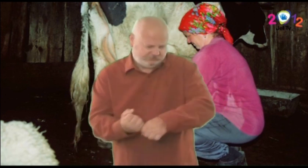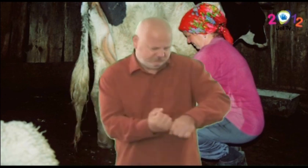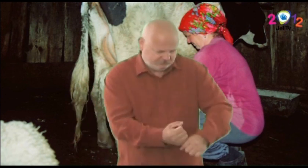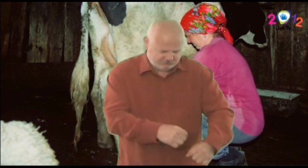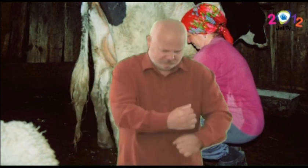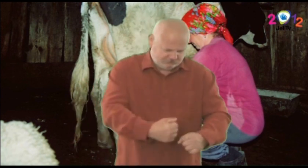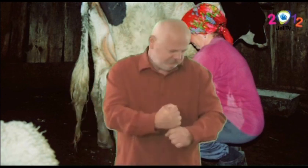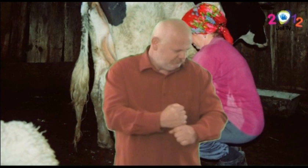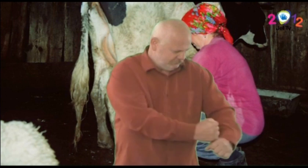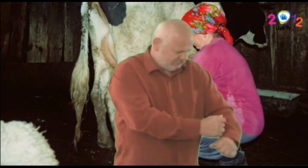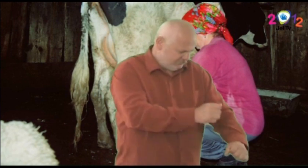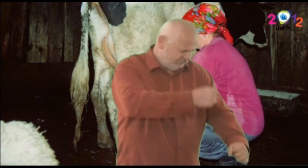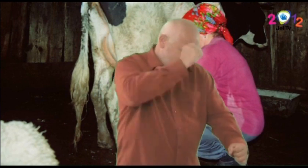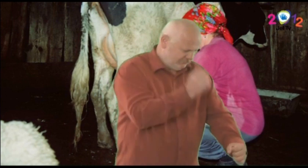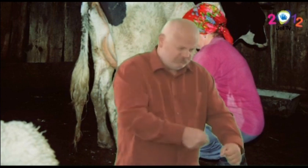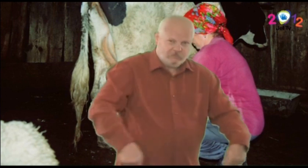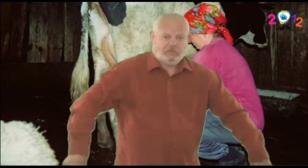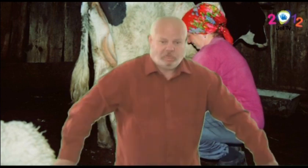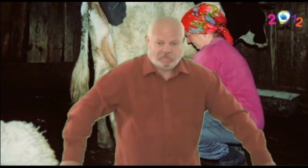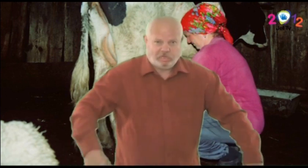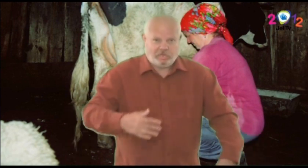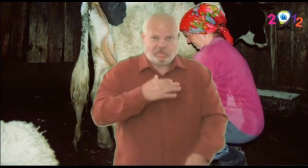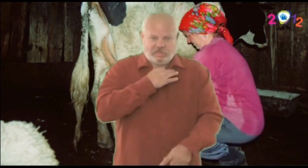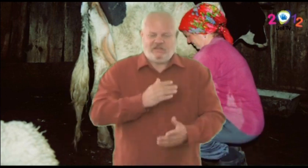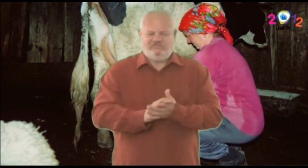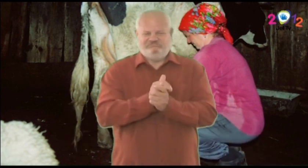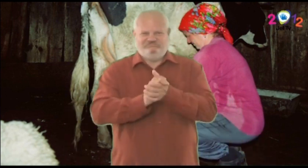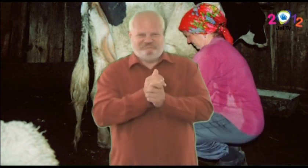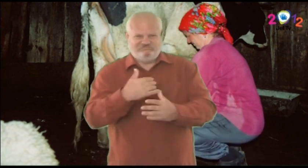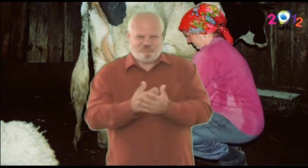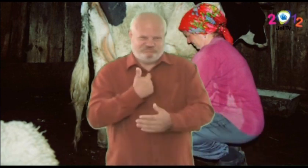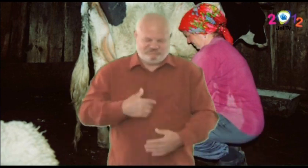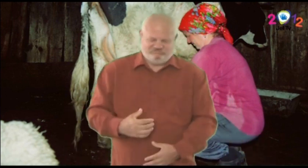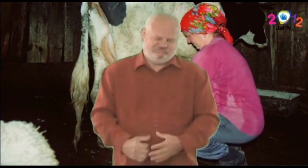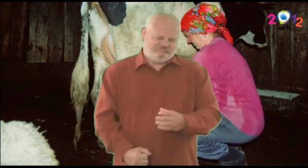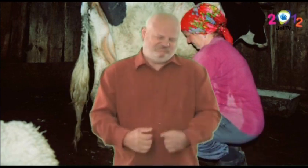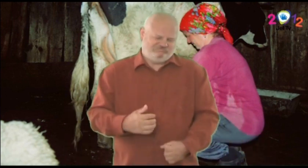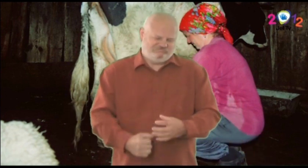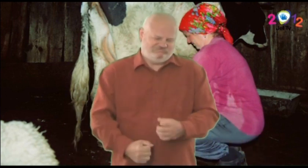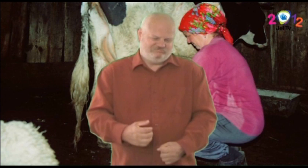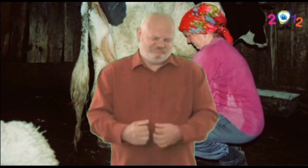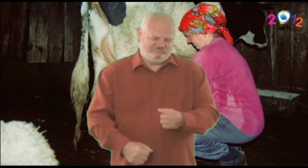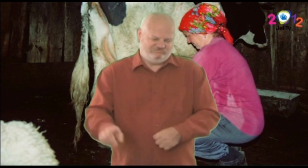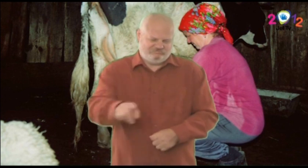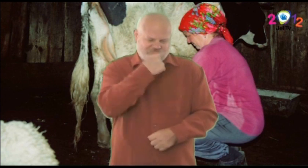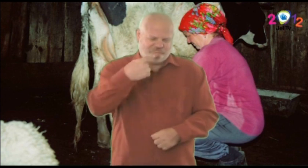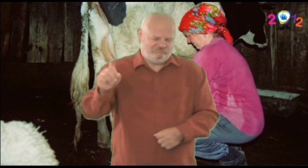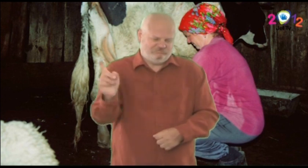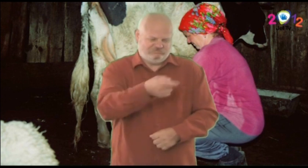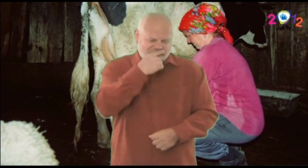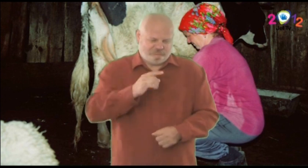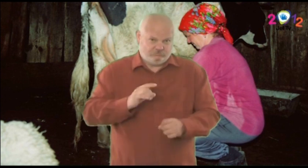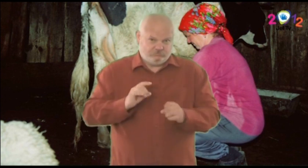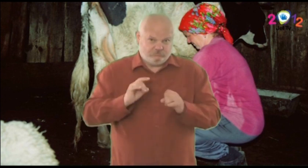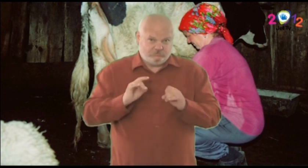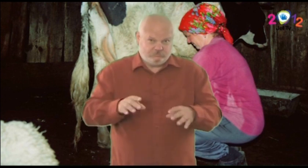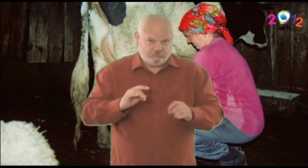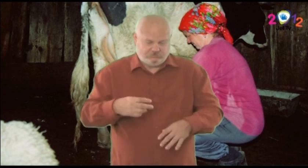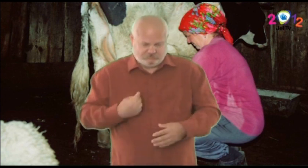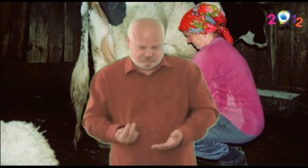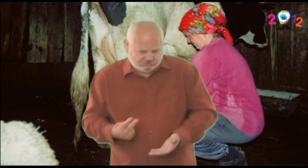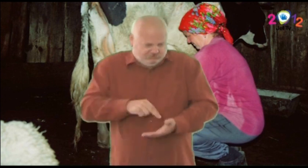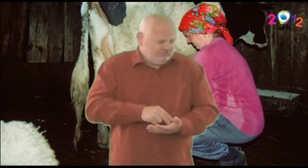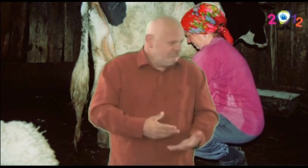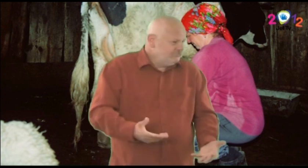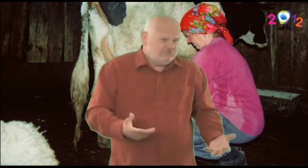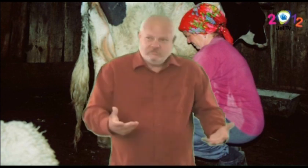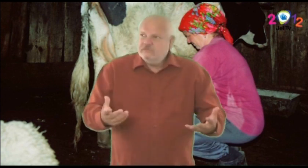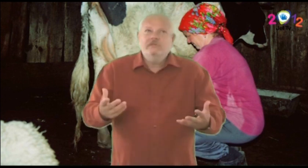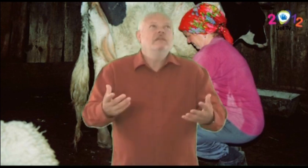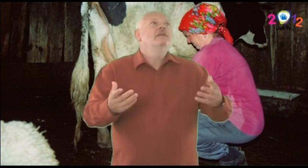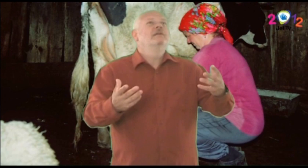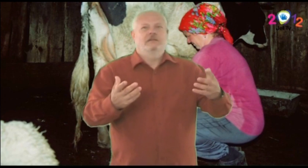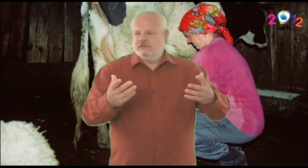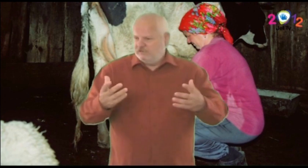A másik lábát is kikötöztem. Fejtem tovább. Erre a farkával kezdett el csapkodni. Felálltam, gondolkoztam, hova köthetem ki?